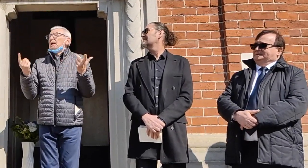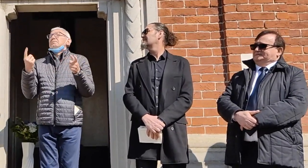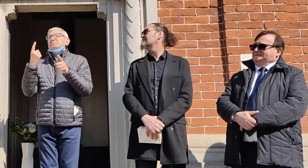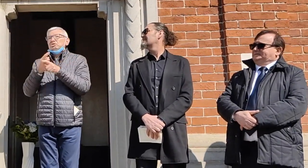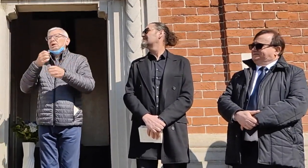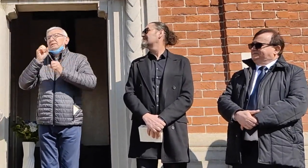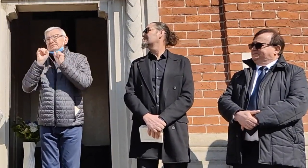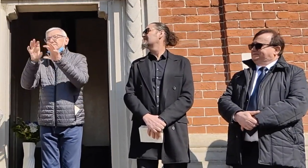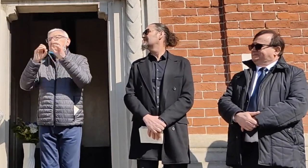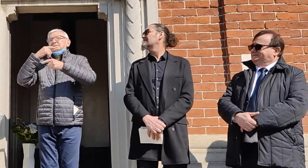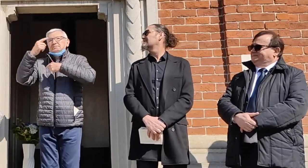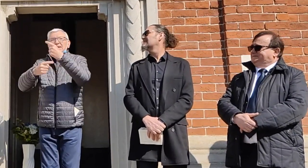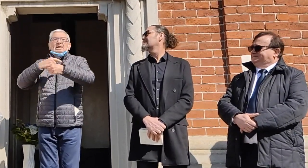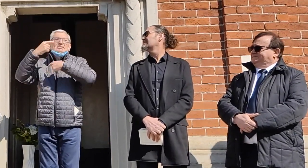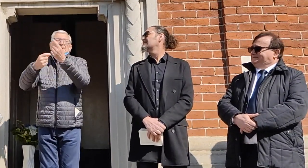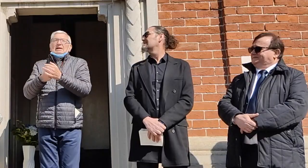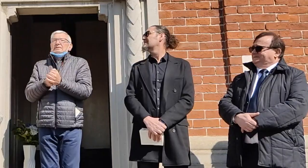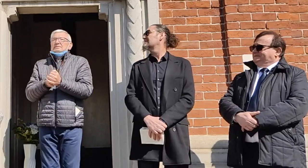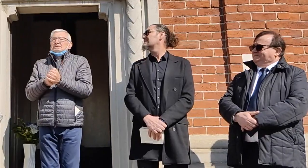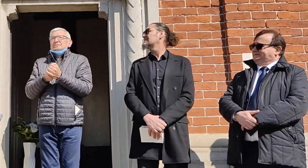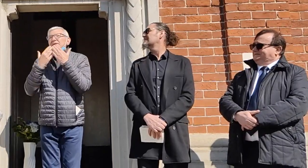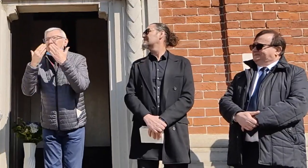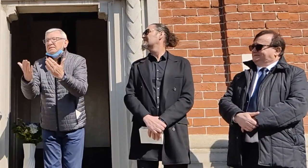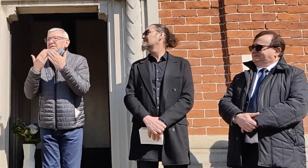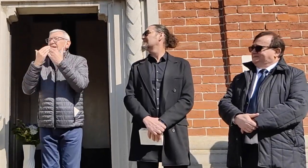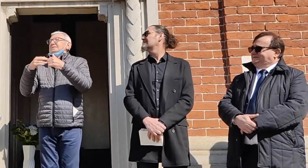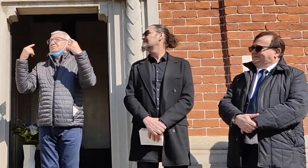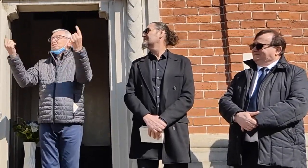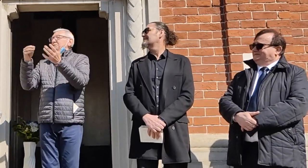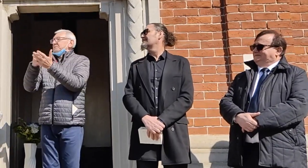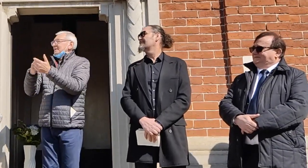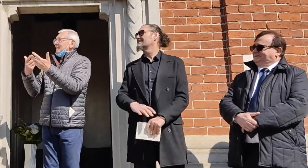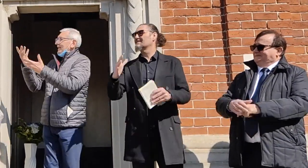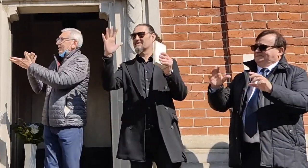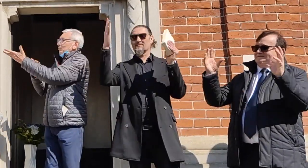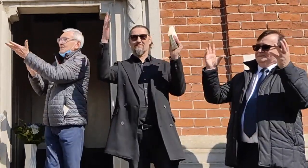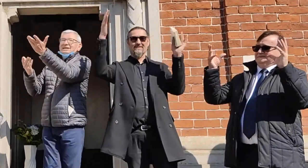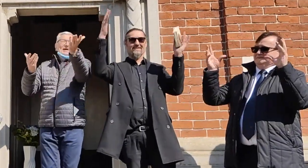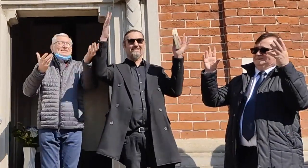bisognerebbe trasmettere questo sapere alle nuove generazioni. Molte grazie a tutti i presenti!